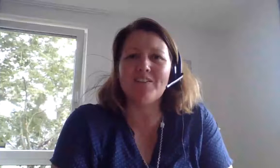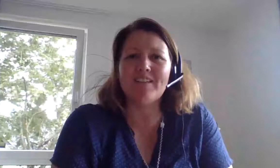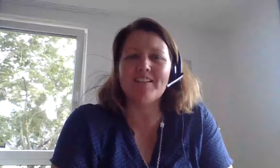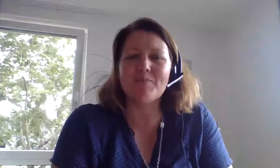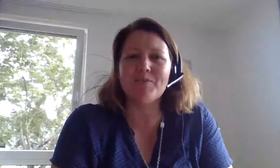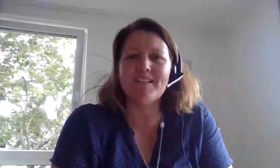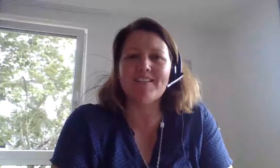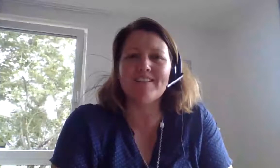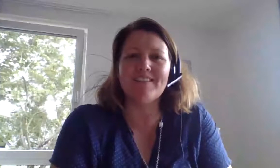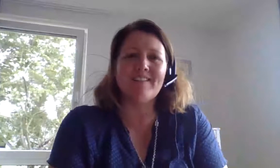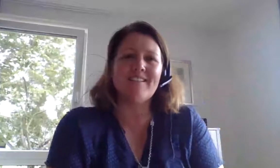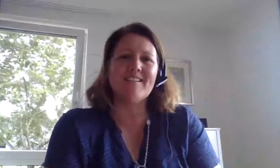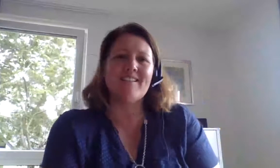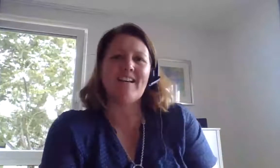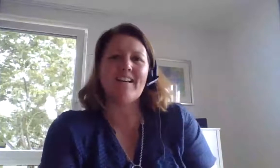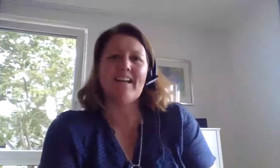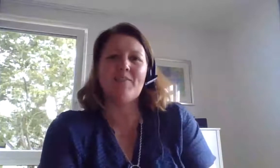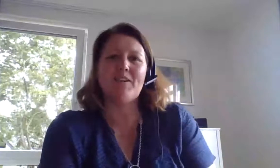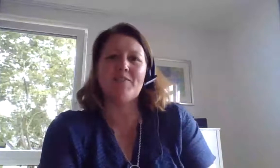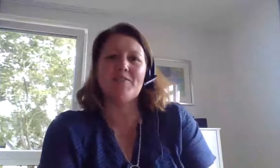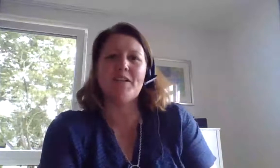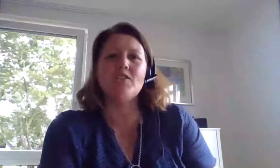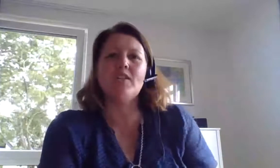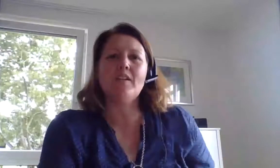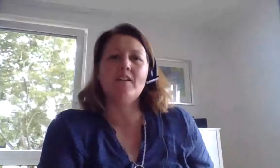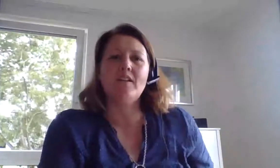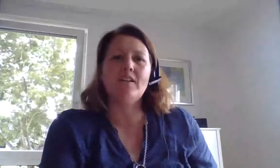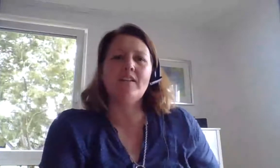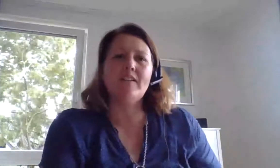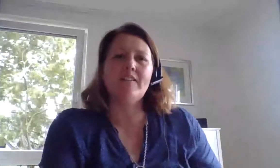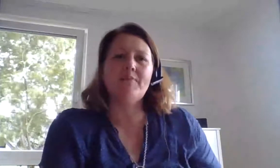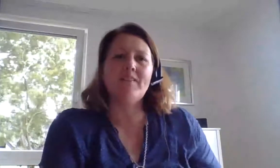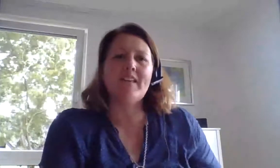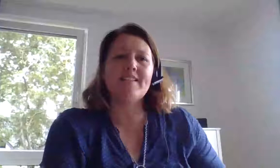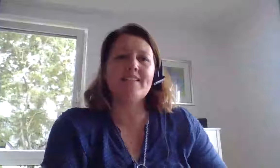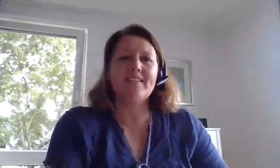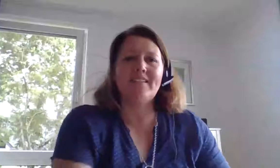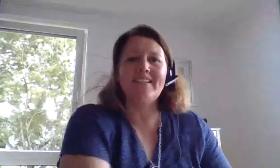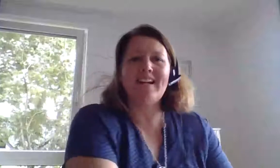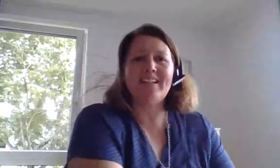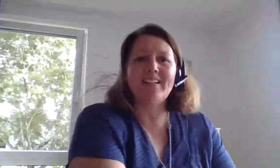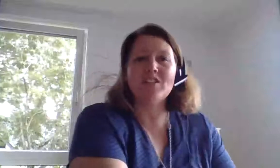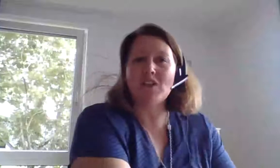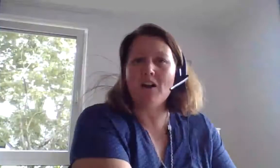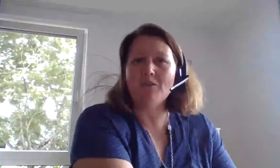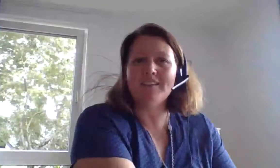محدثتنا الثاني التي ستتحدث الينا هي يالينغ تشاو